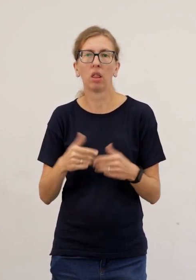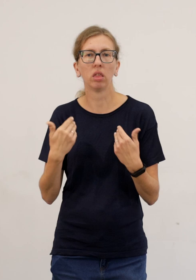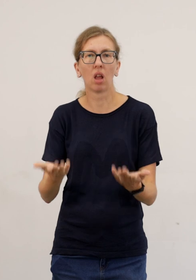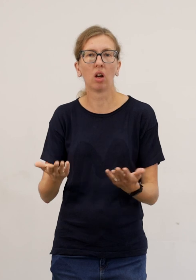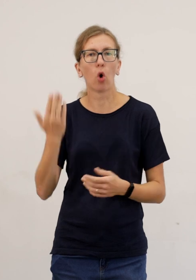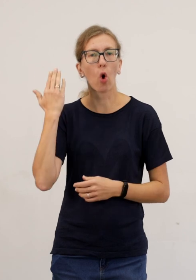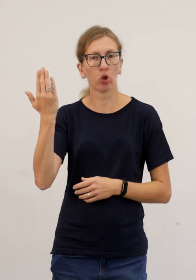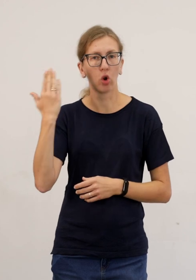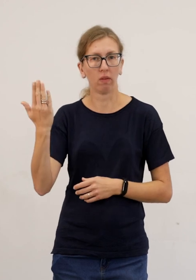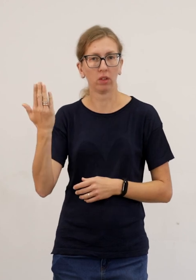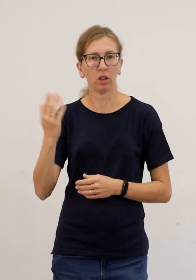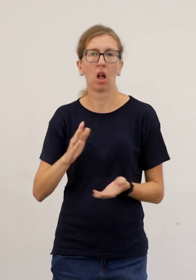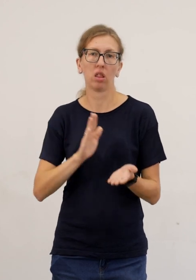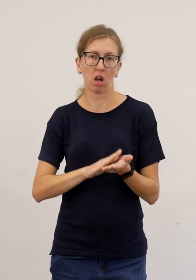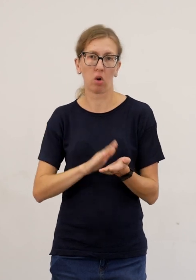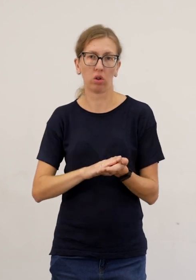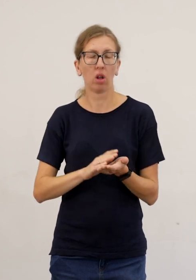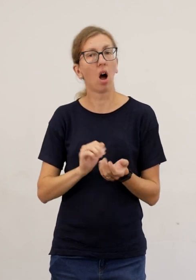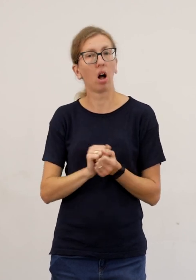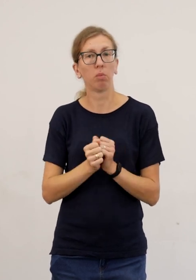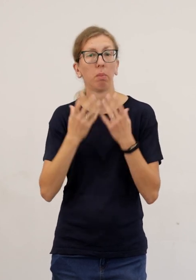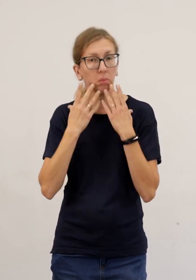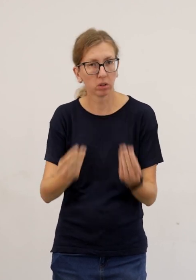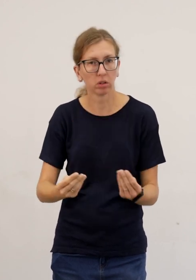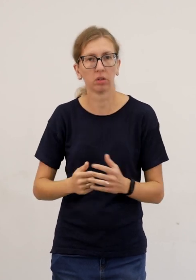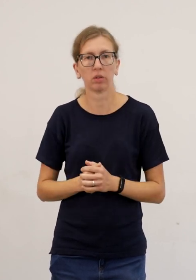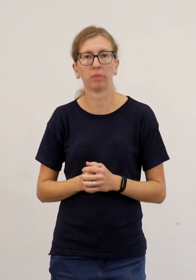forma daru honorowego, nagrody lub prezentu.